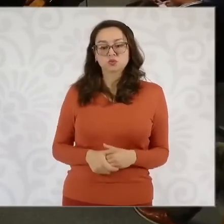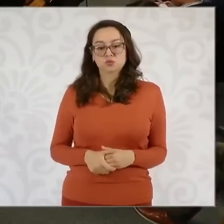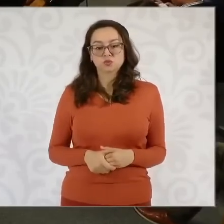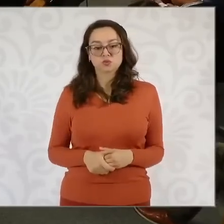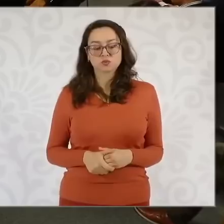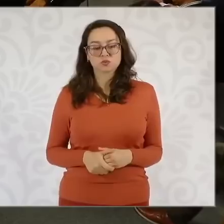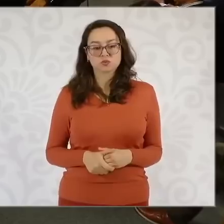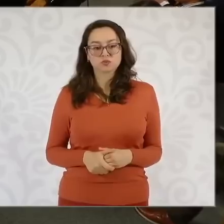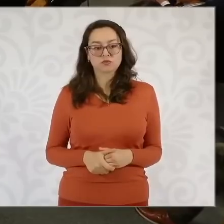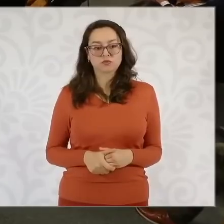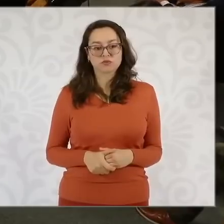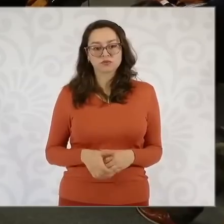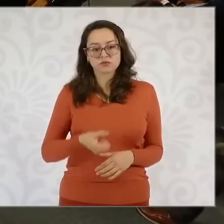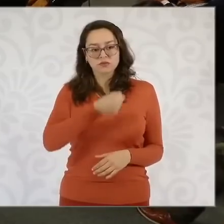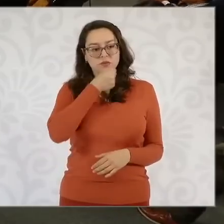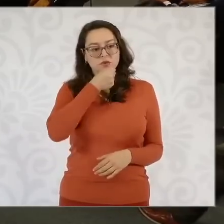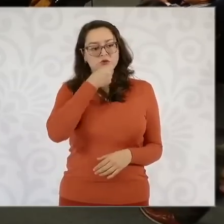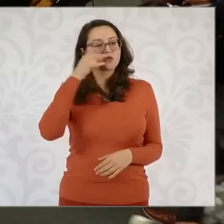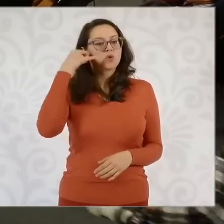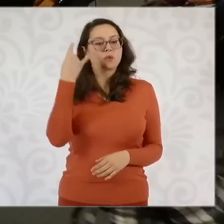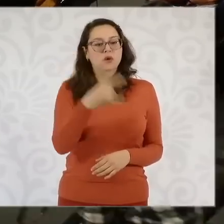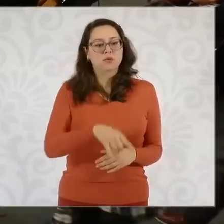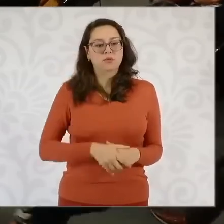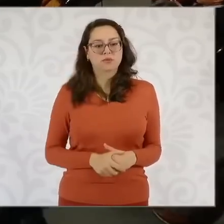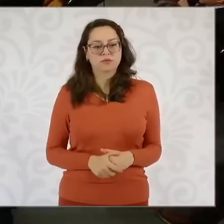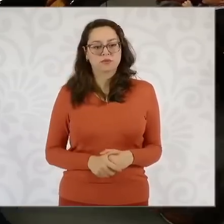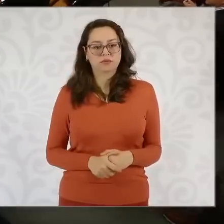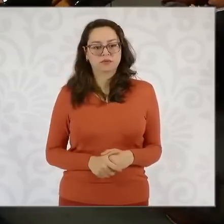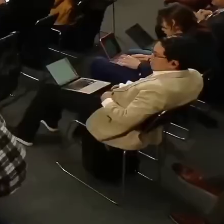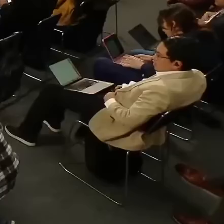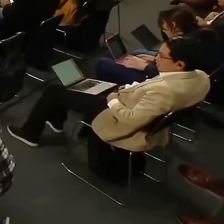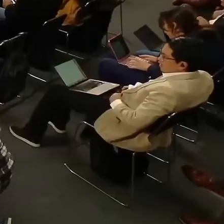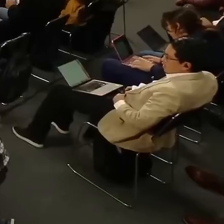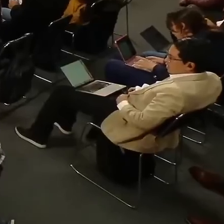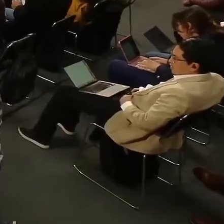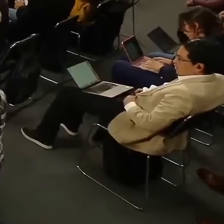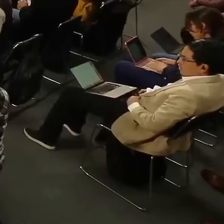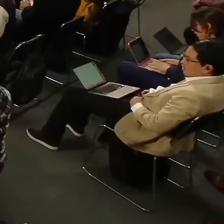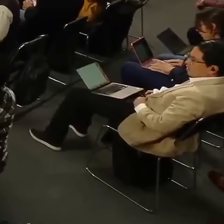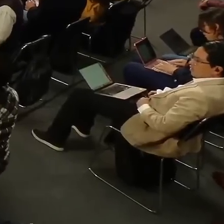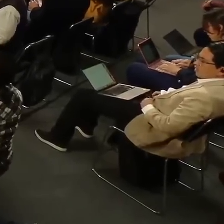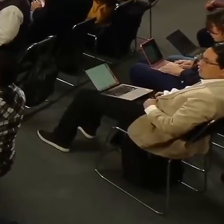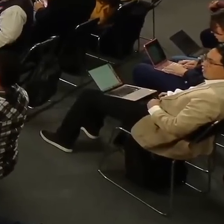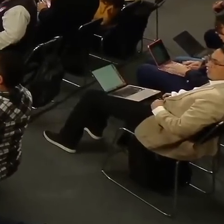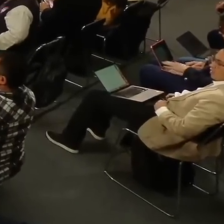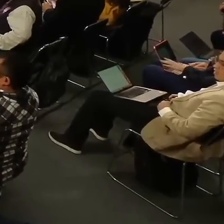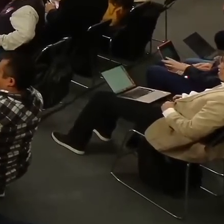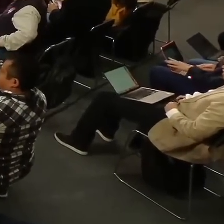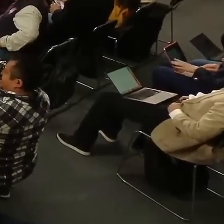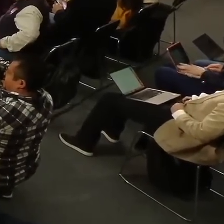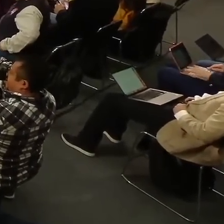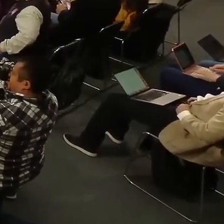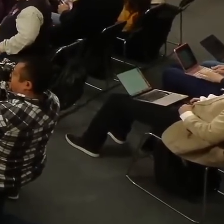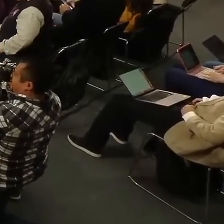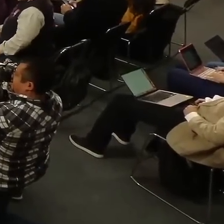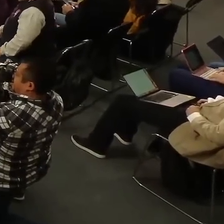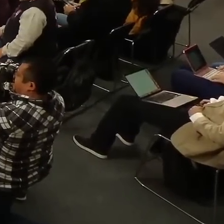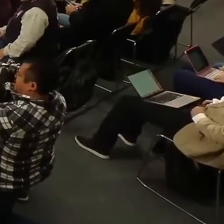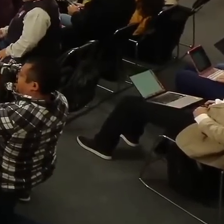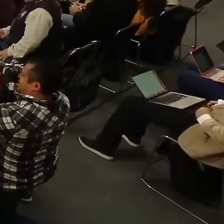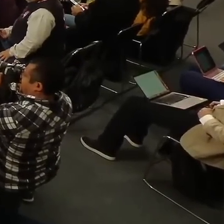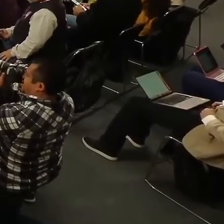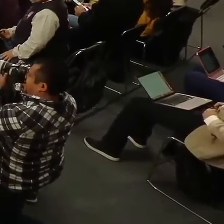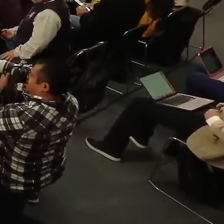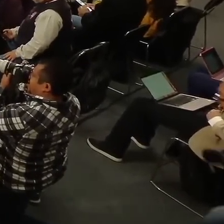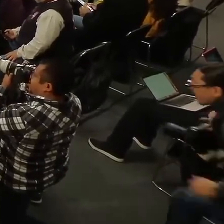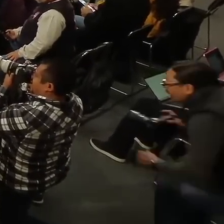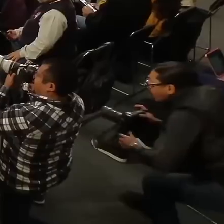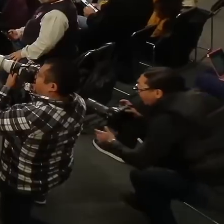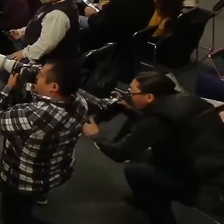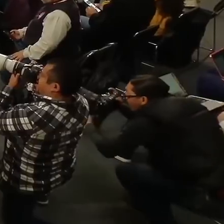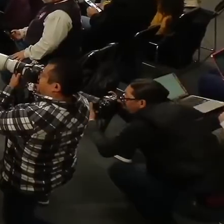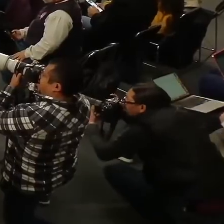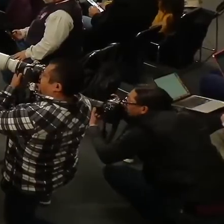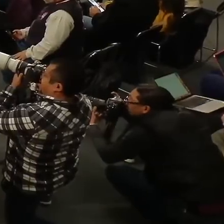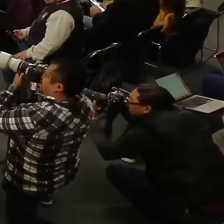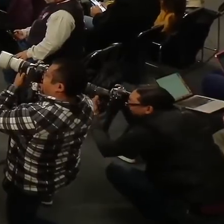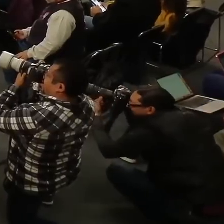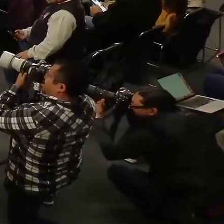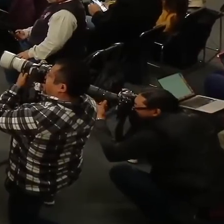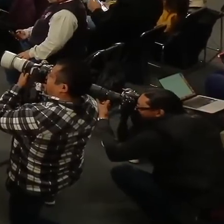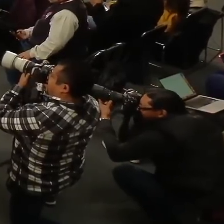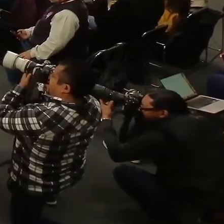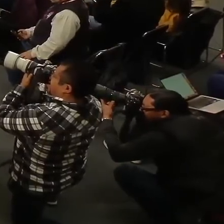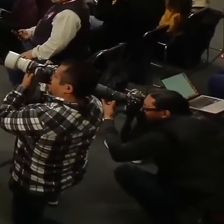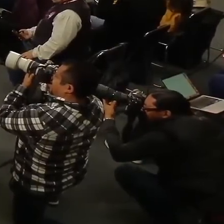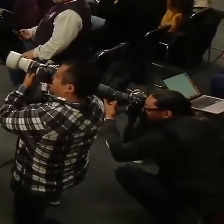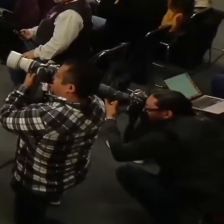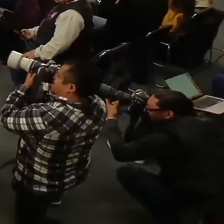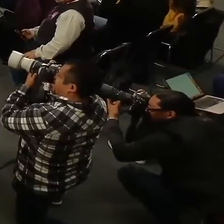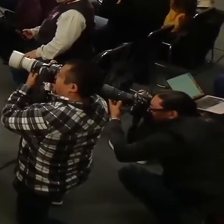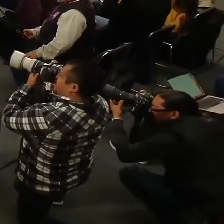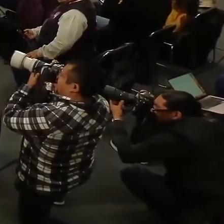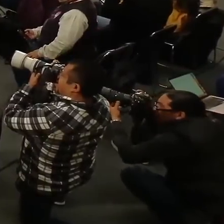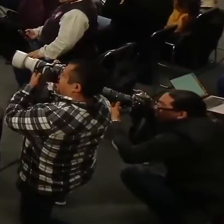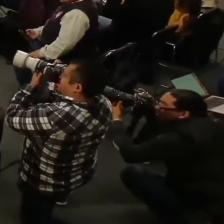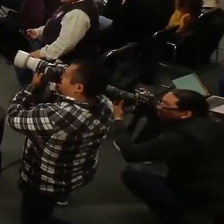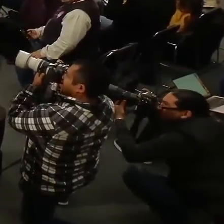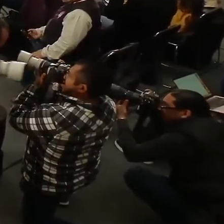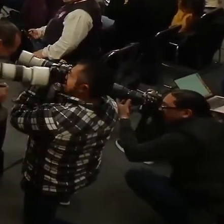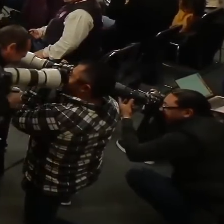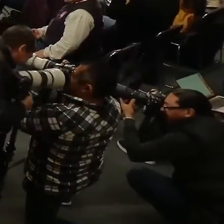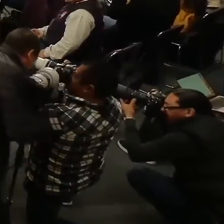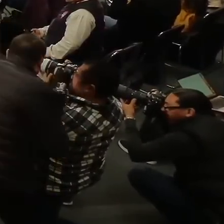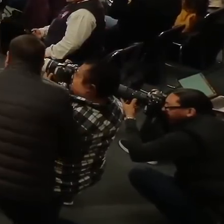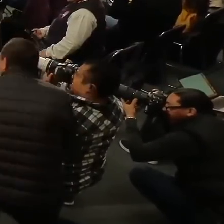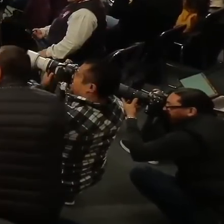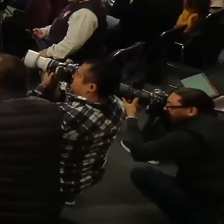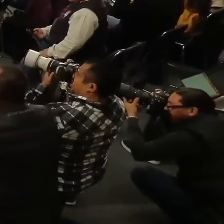préstame si me equivoco en la traducción ahí me corrige hemos revisado cuidadosamente sus concerns